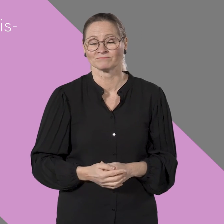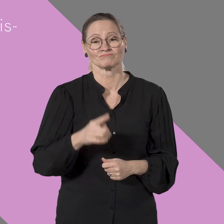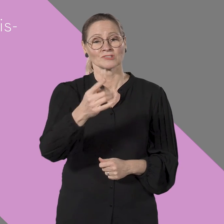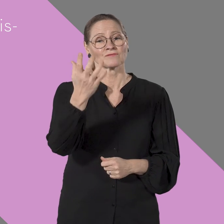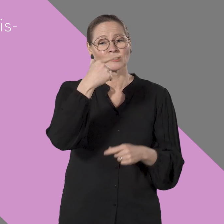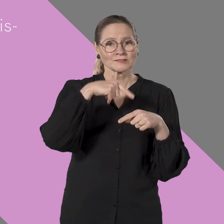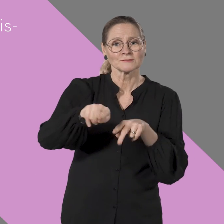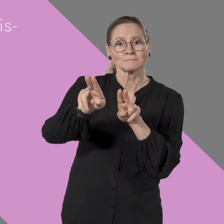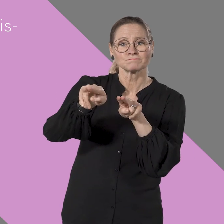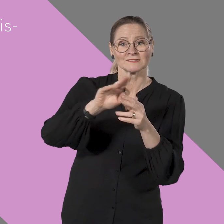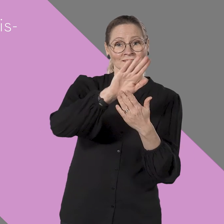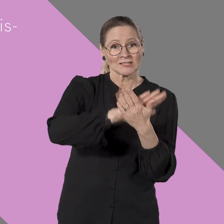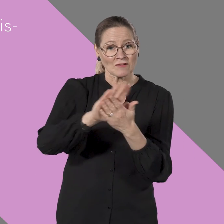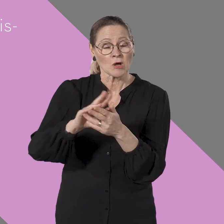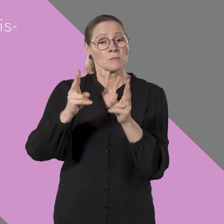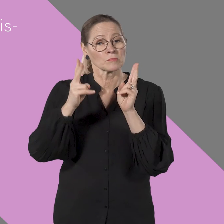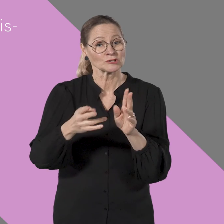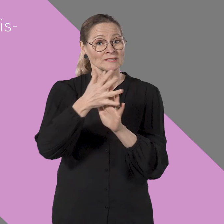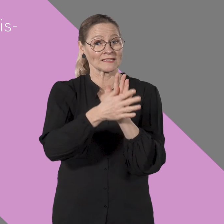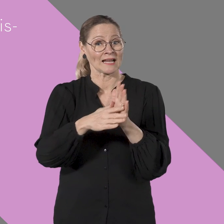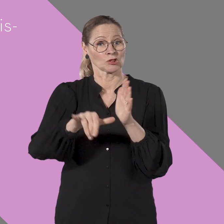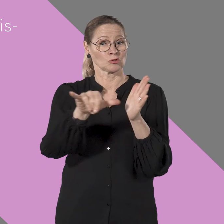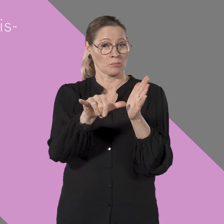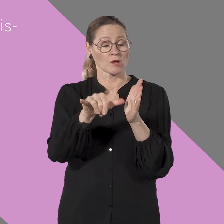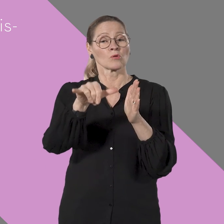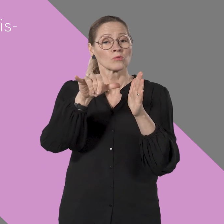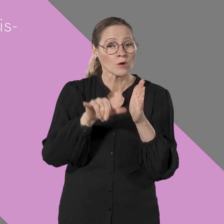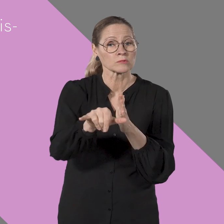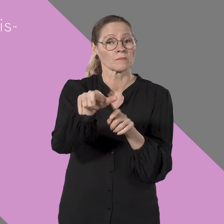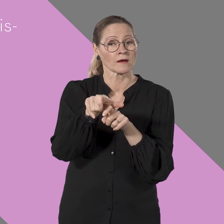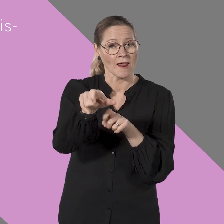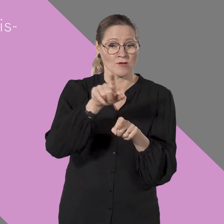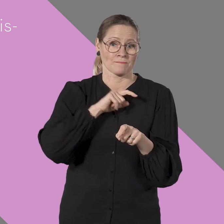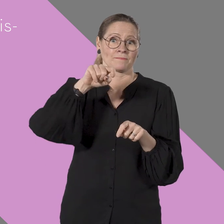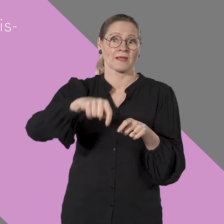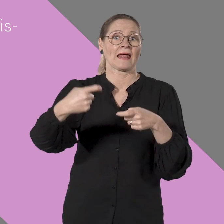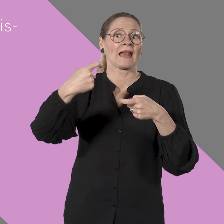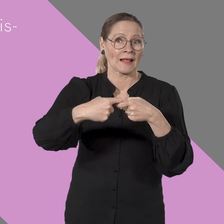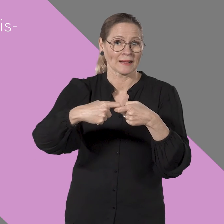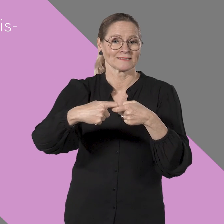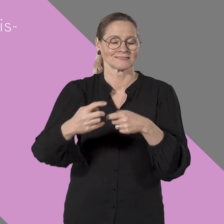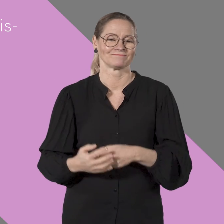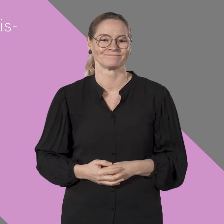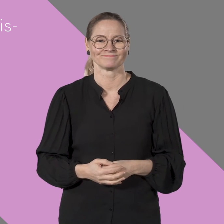Voitte käydä tutustumassa sekä sivustoon että Tegntuben Youtube-kanavaan - oheisten linkkien kautta.